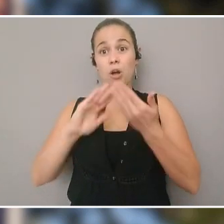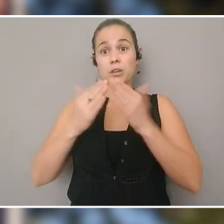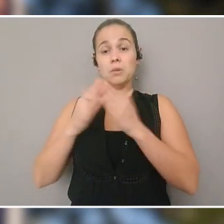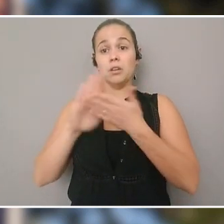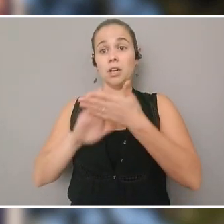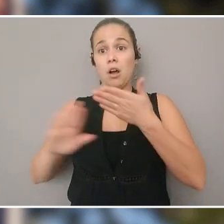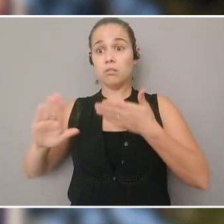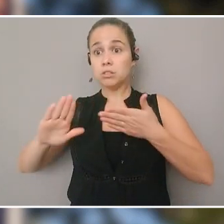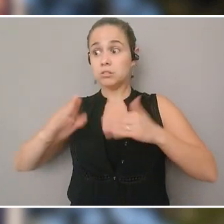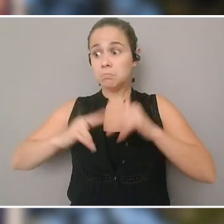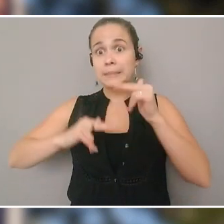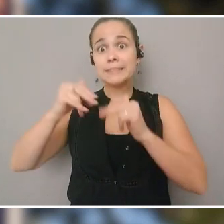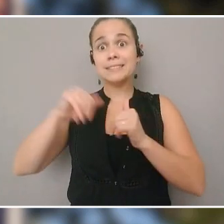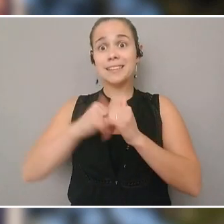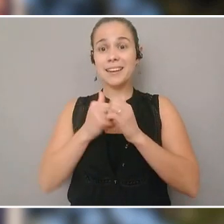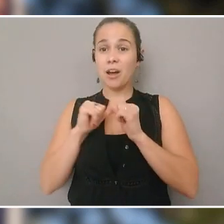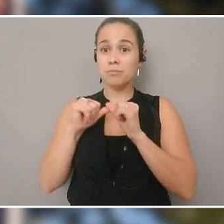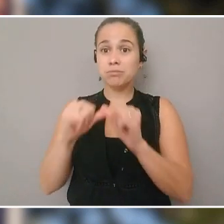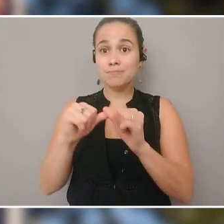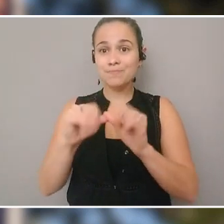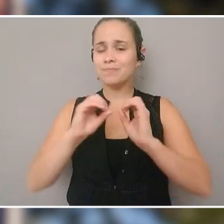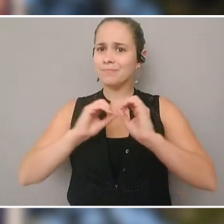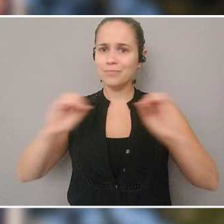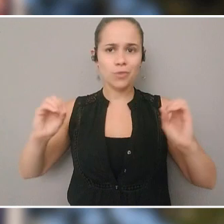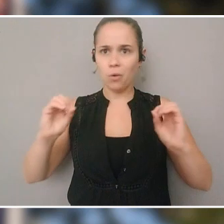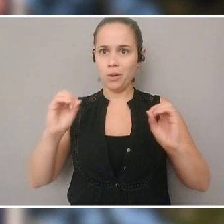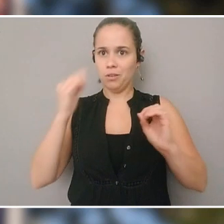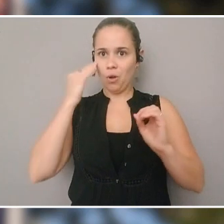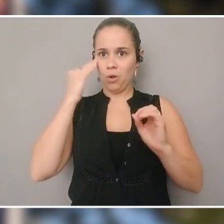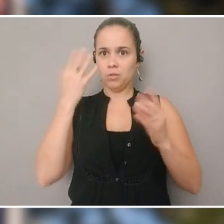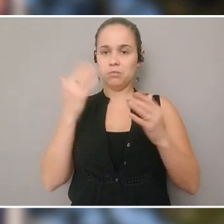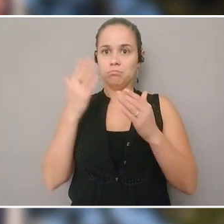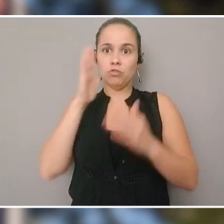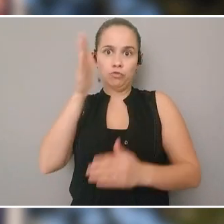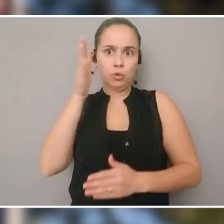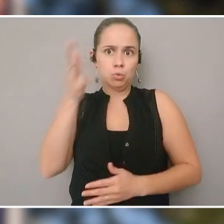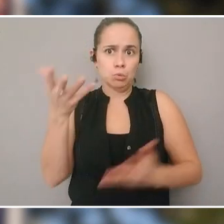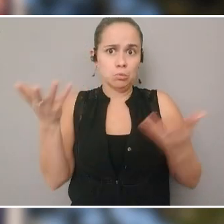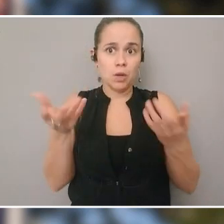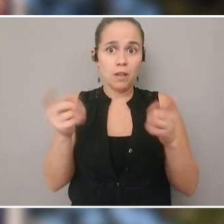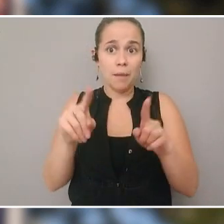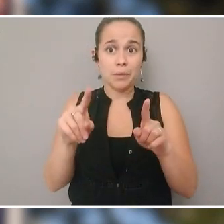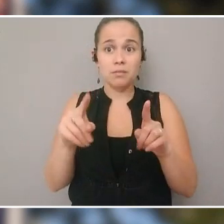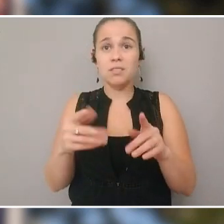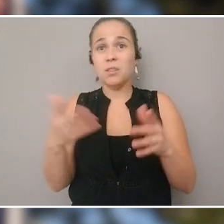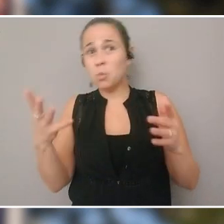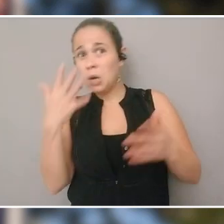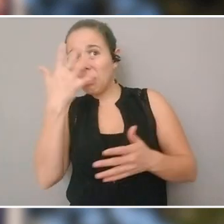el futuro nos depara, como se vera la nueva norma,